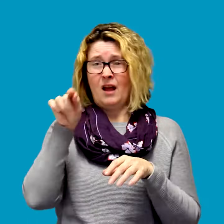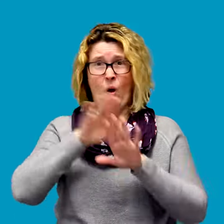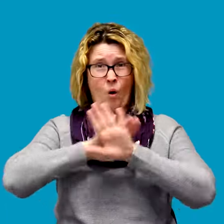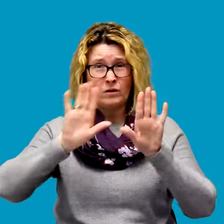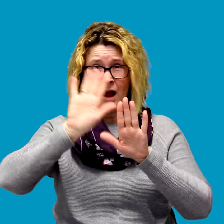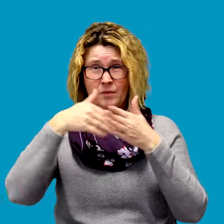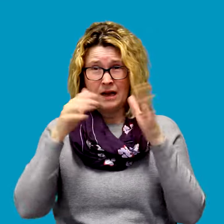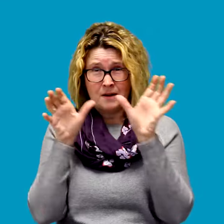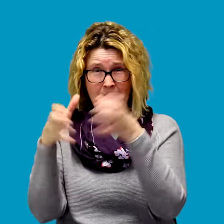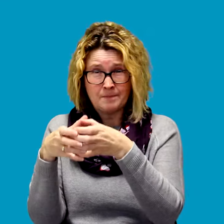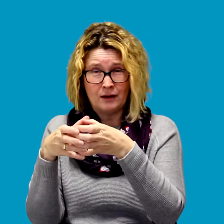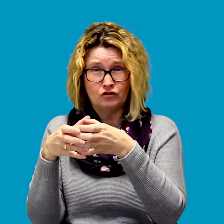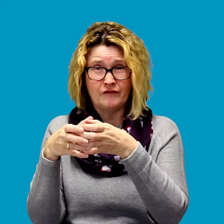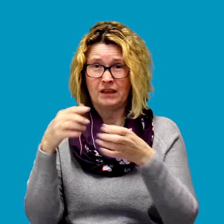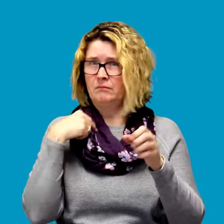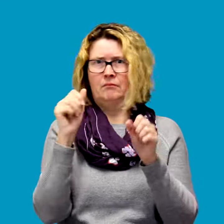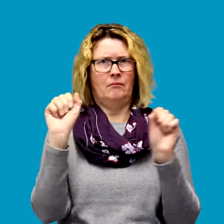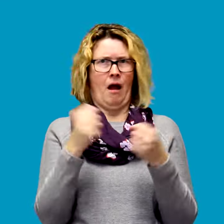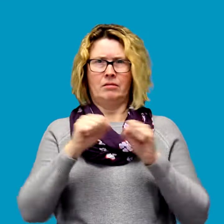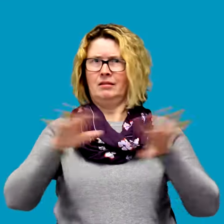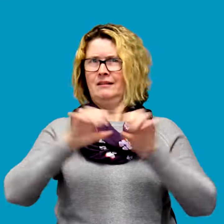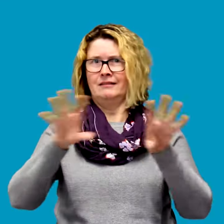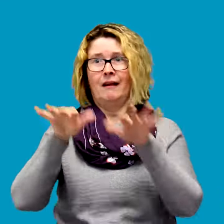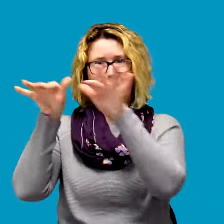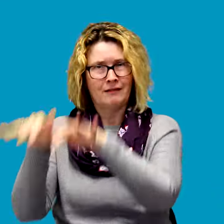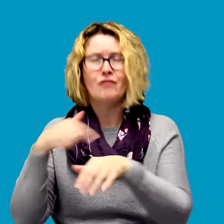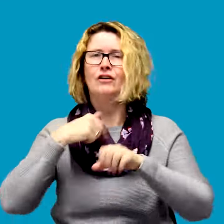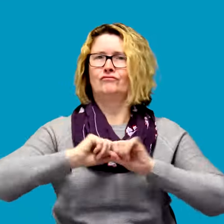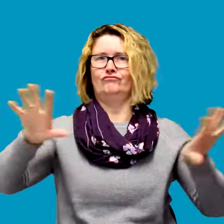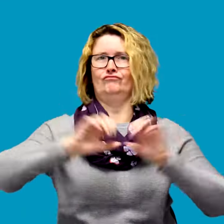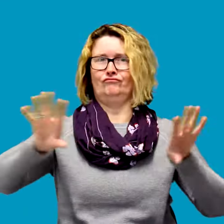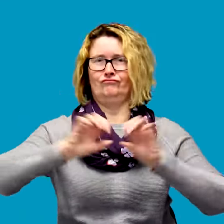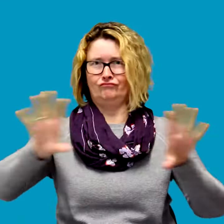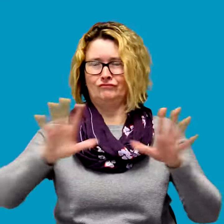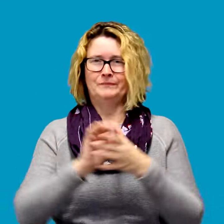Ohne die Gebärdensprachgemeinschaft wäre das nicht möglich gewesen. Weil es sie gibt, können wir unsere Artikel herausgeben.